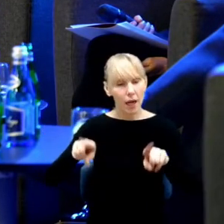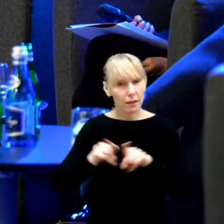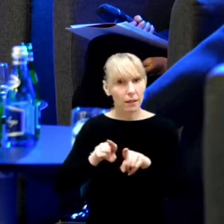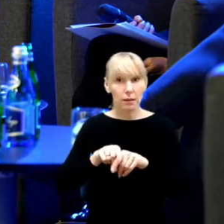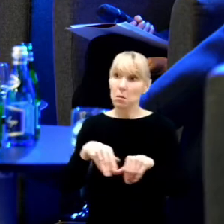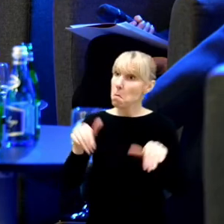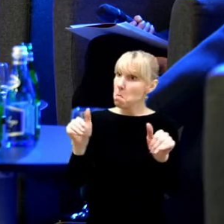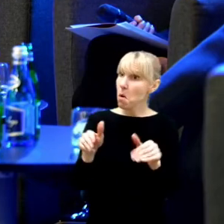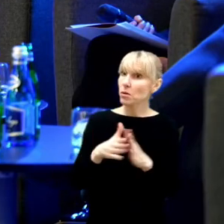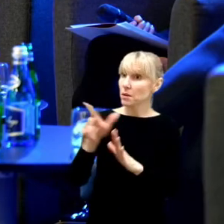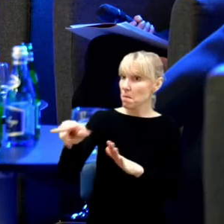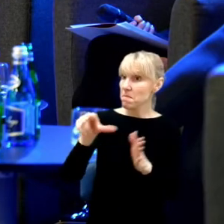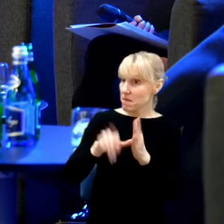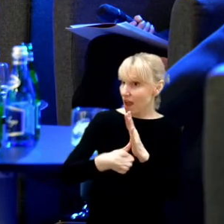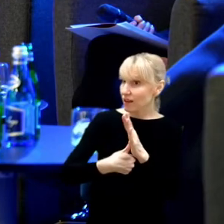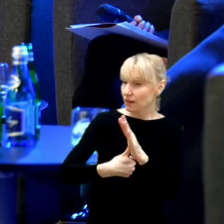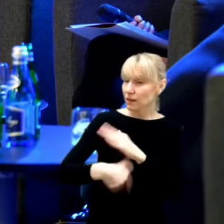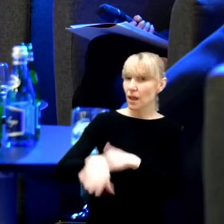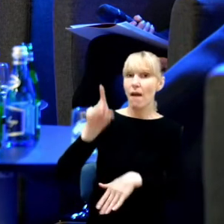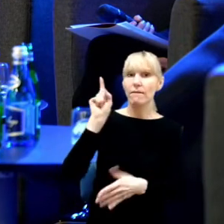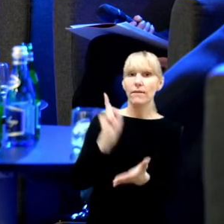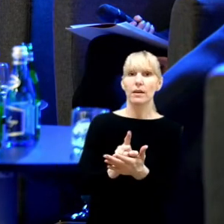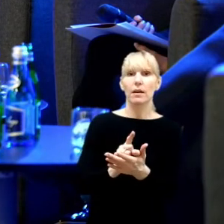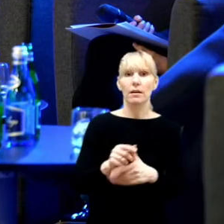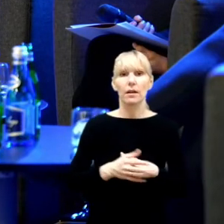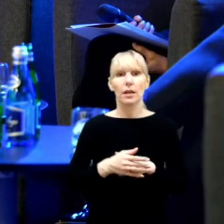musi być gospodarka mieszkaniowa. Nie da się tego zrobić bez.